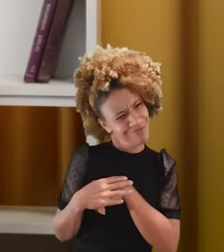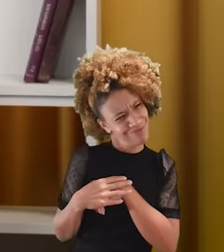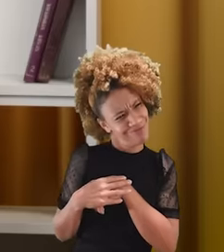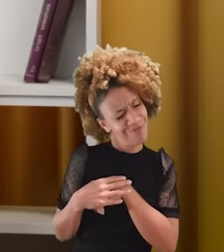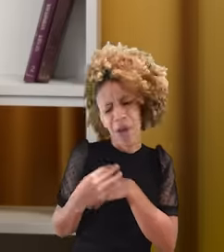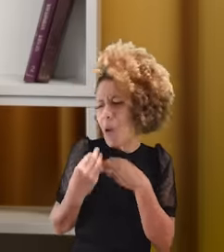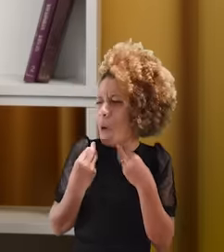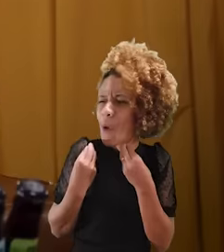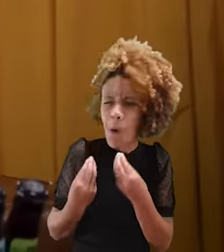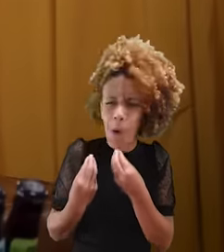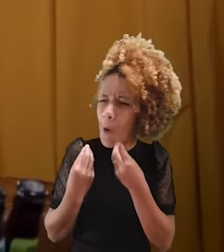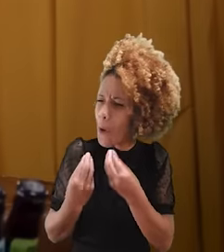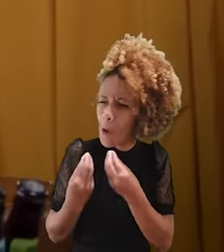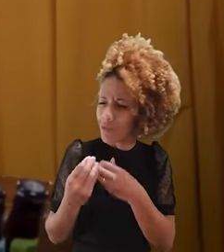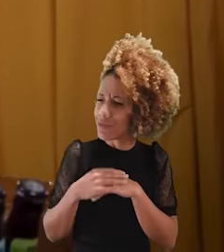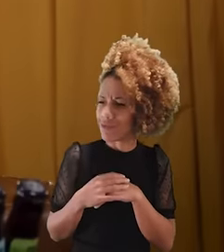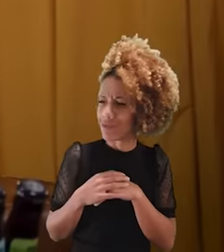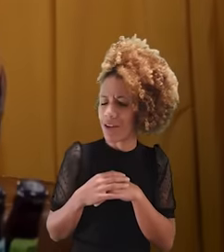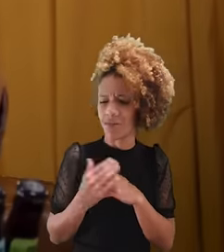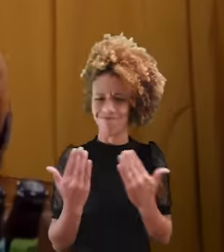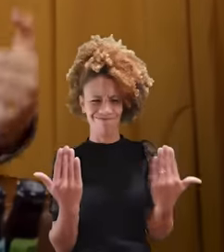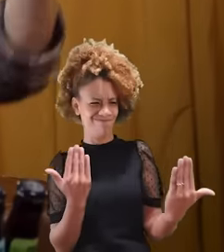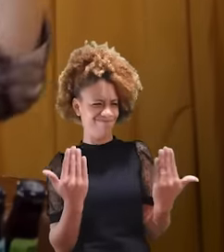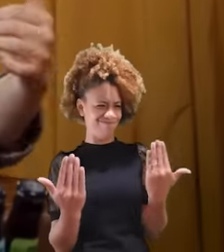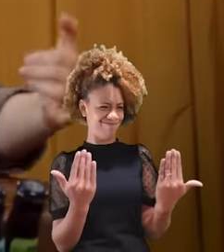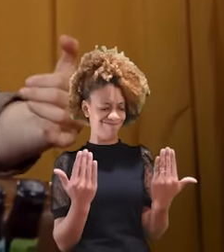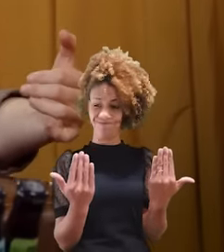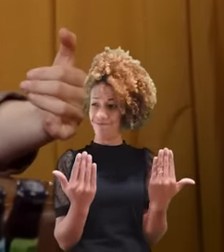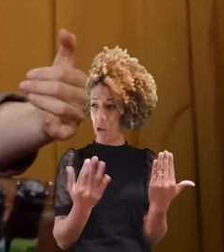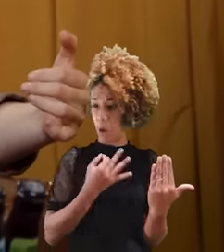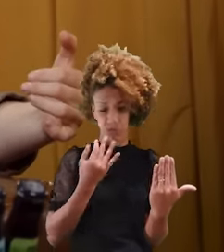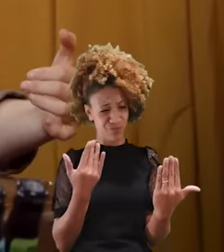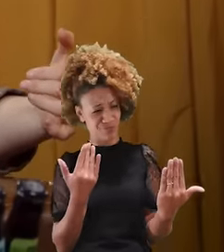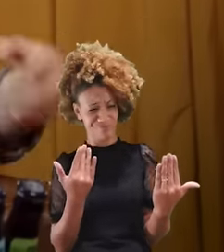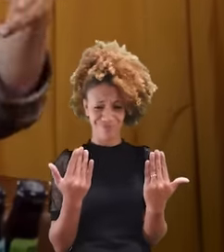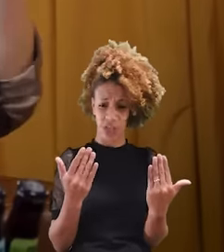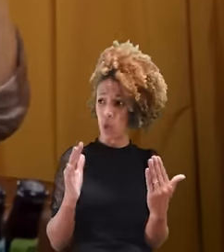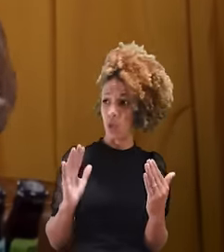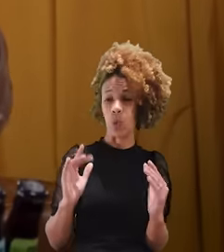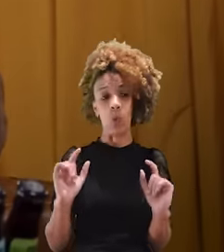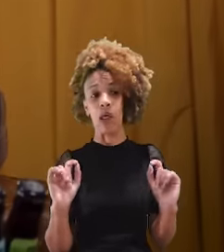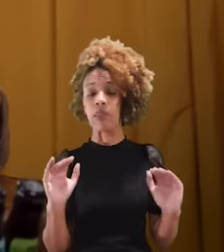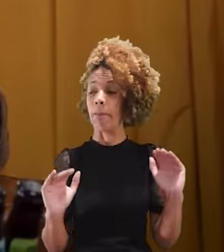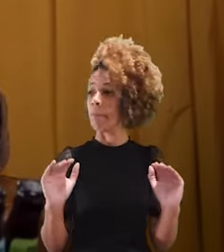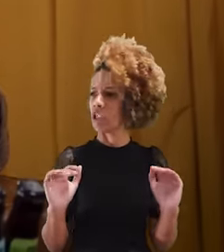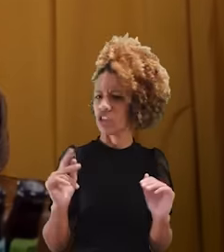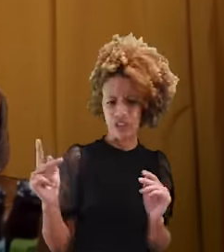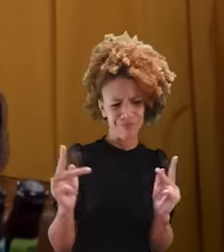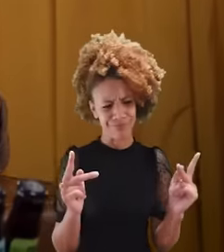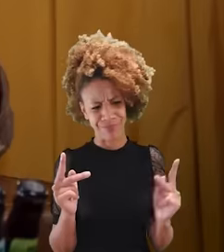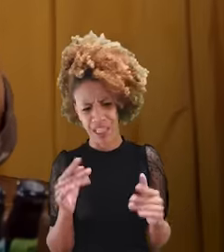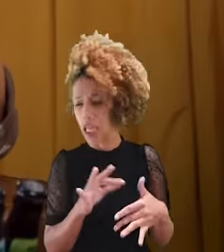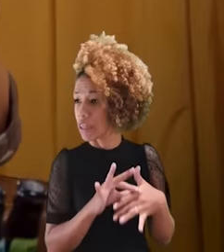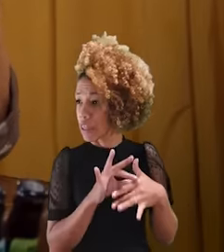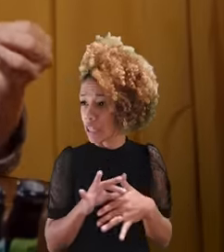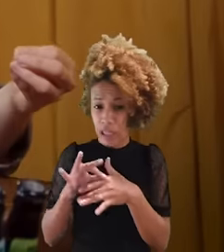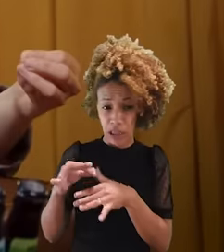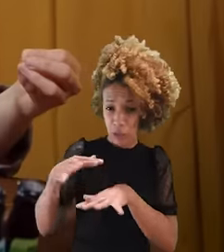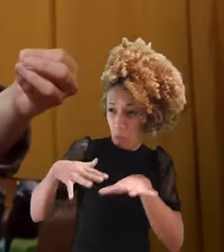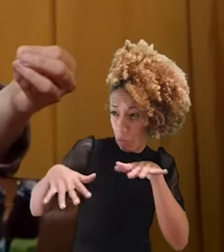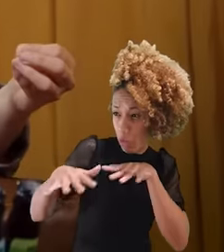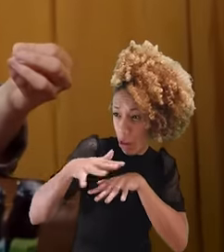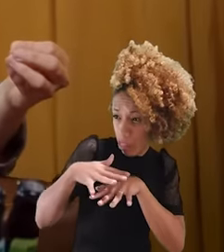como E aí eu vejo uma relativização dos dois lados dos pronunciamentos desses líderes populistas